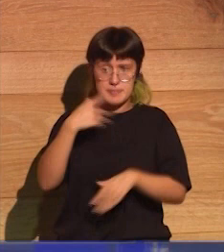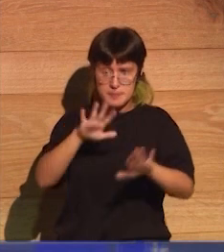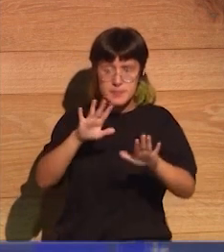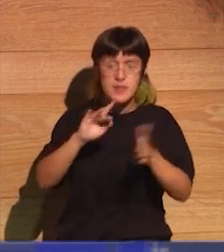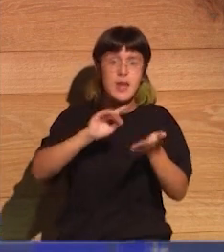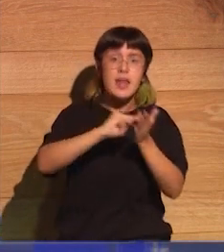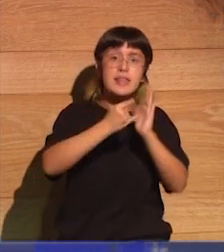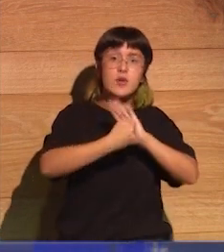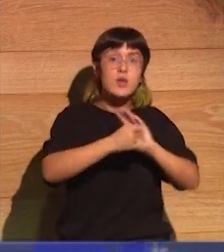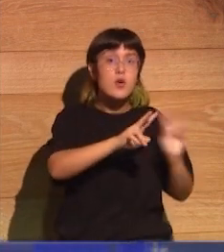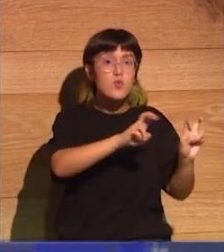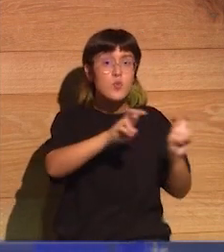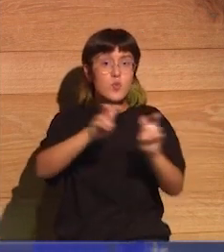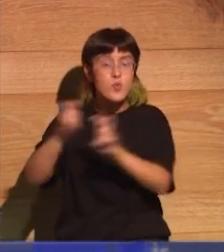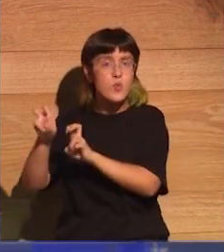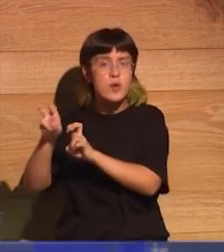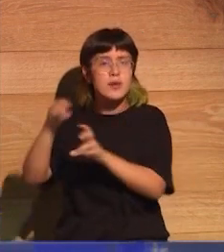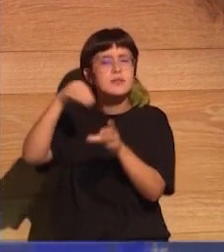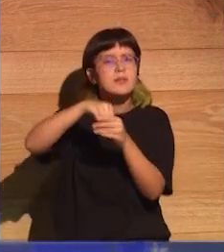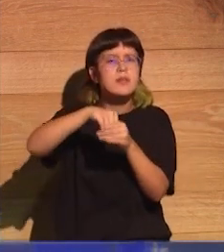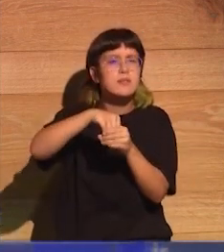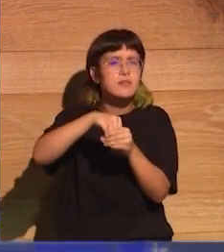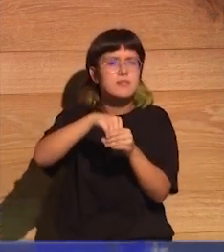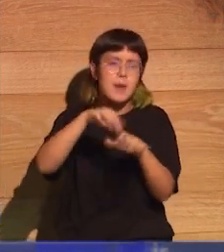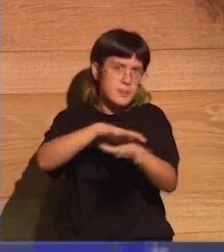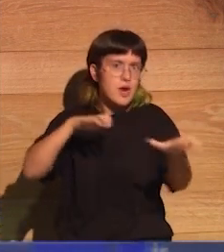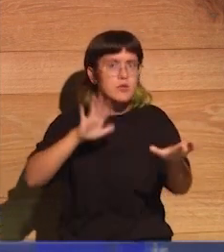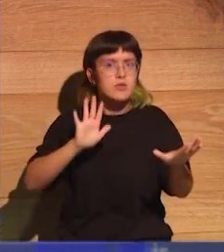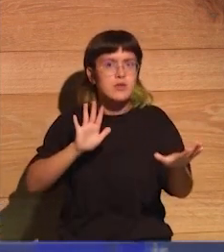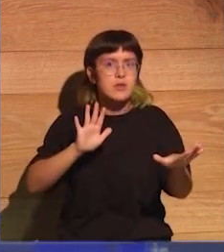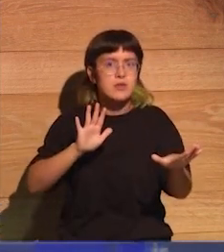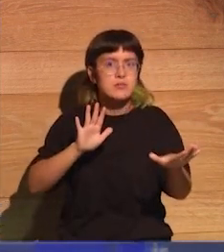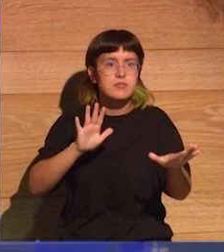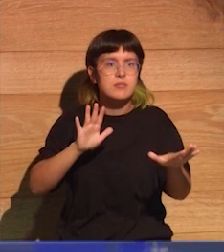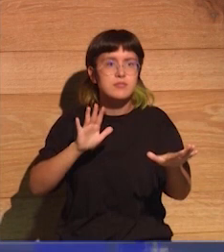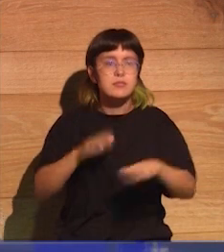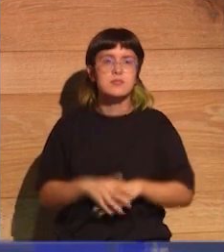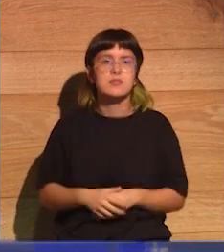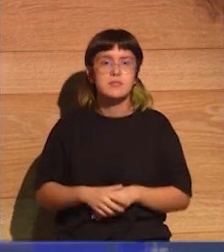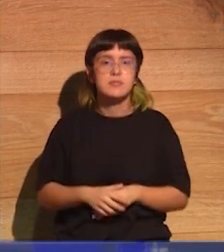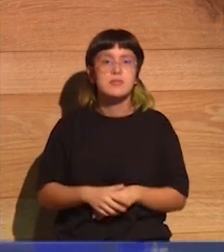la mayor parte de ellas están desarrolladas por emprendedores.